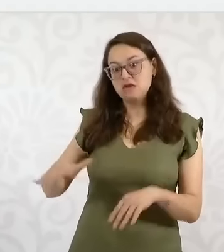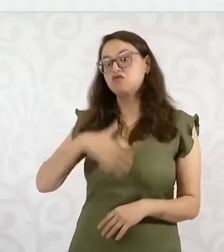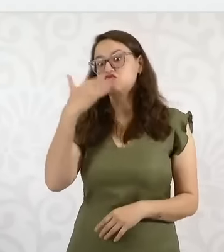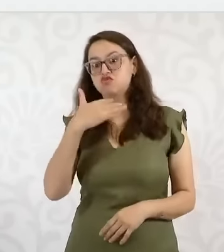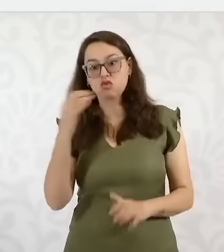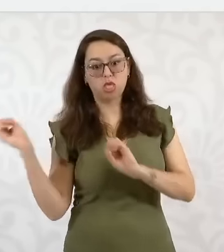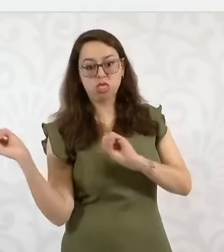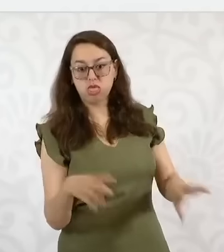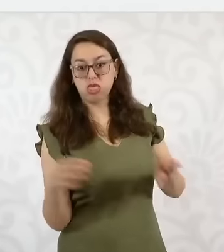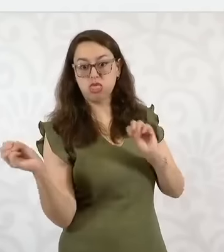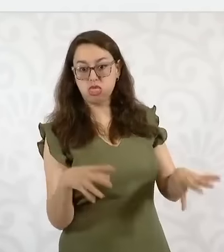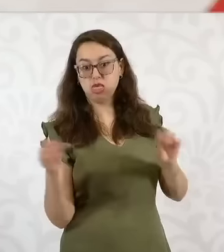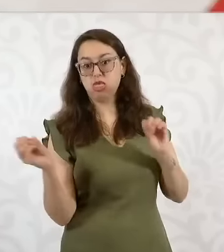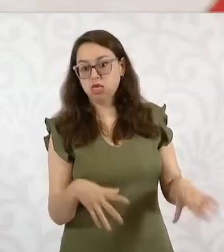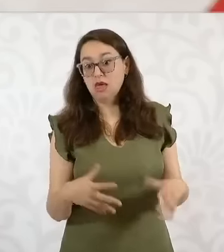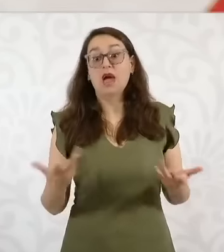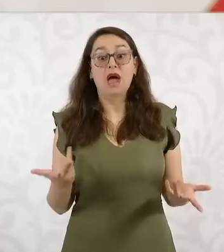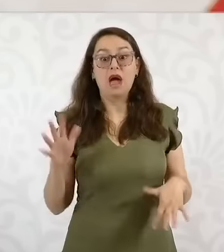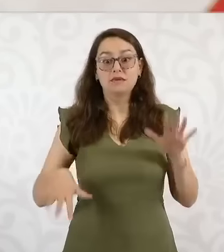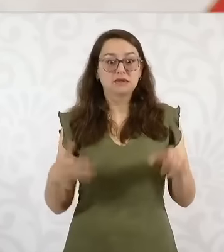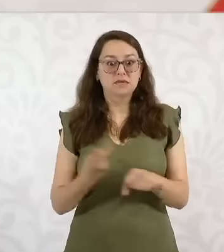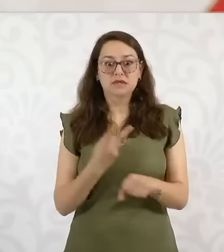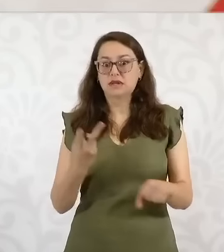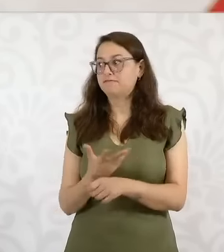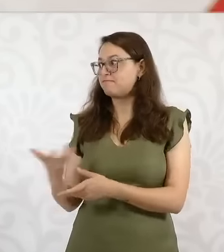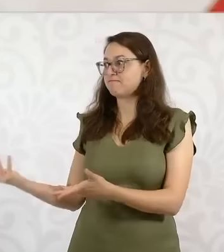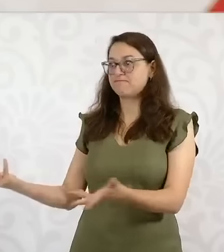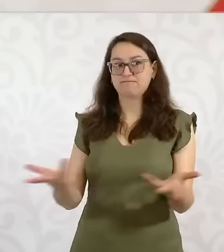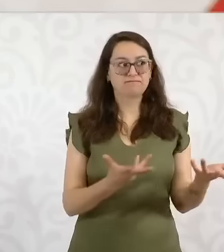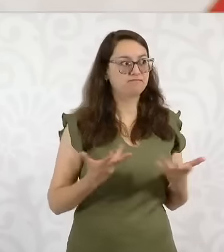Pero muchas veces es porque no tienen otra opción, no quiere decir que esté bien,